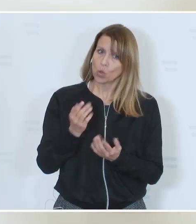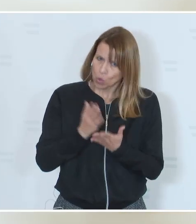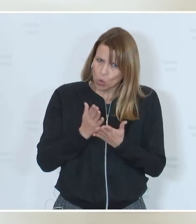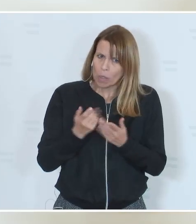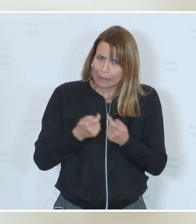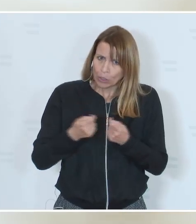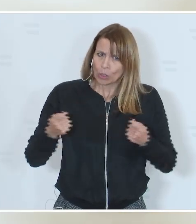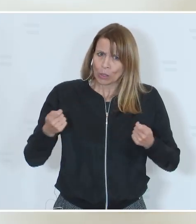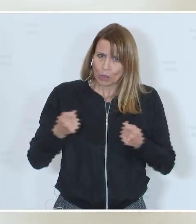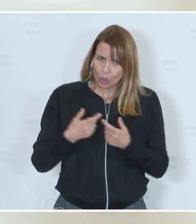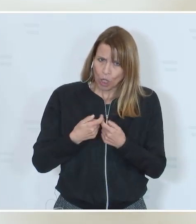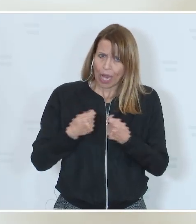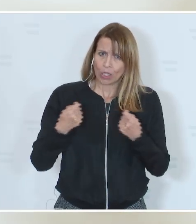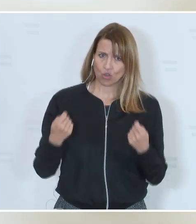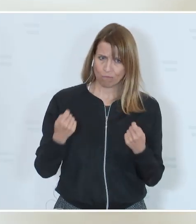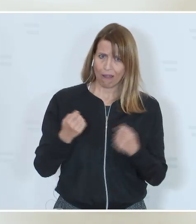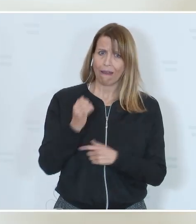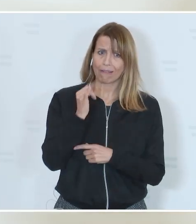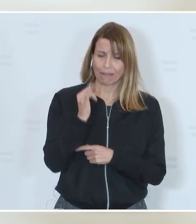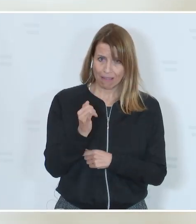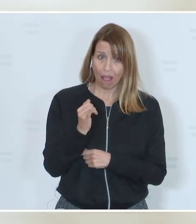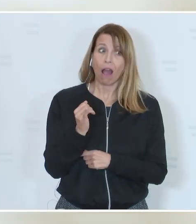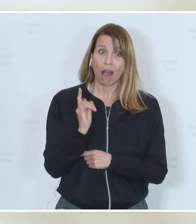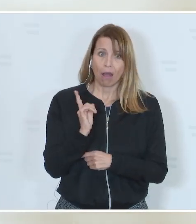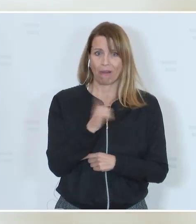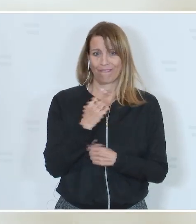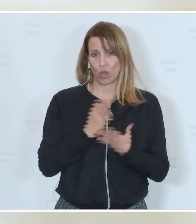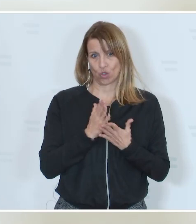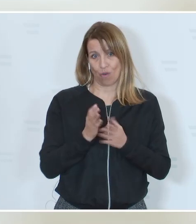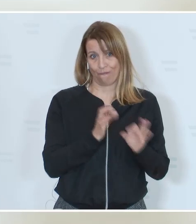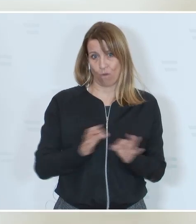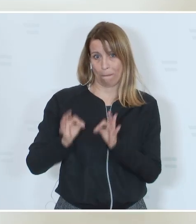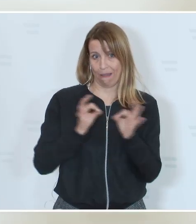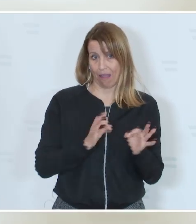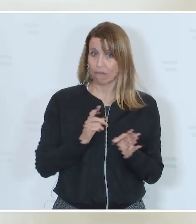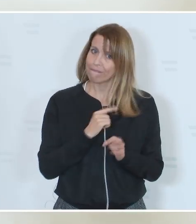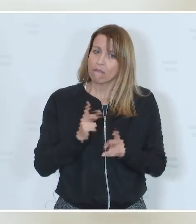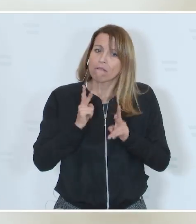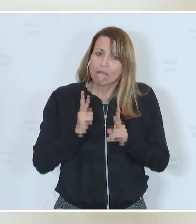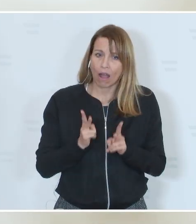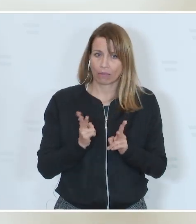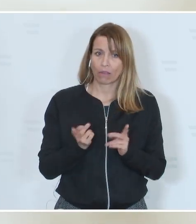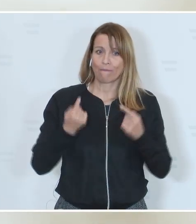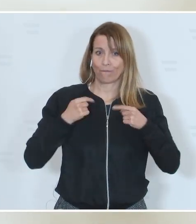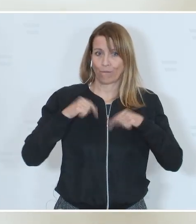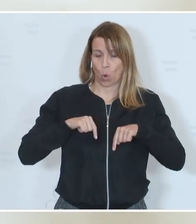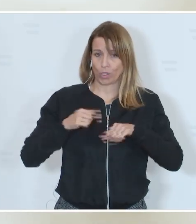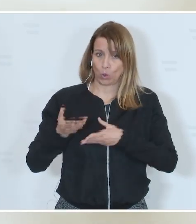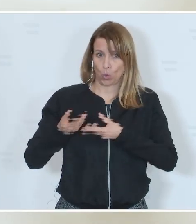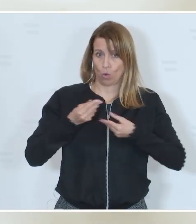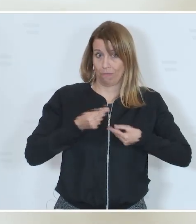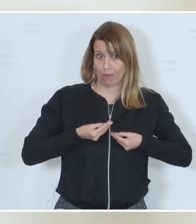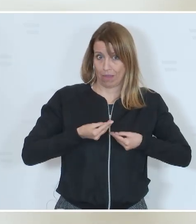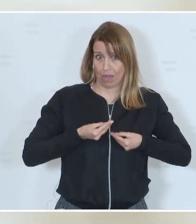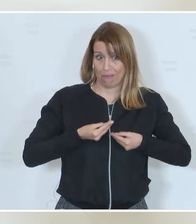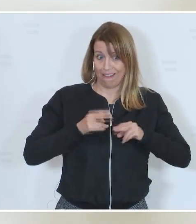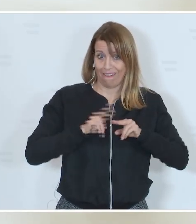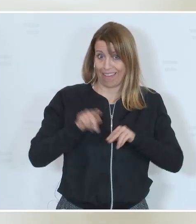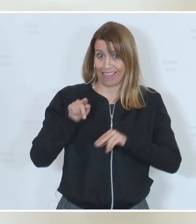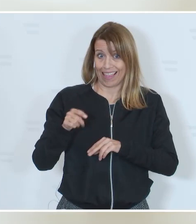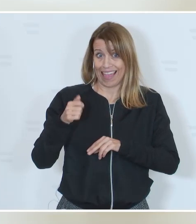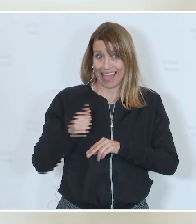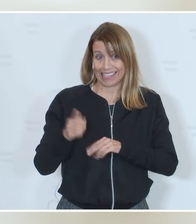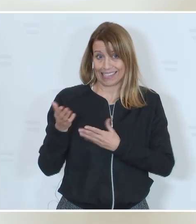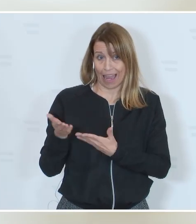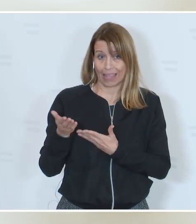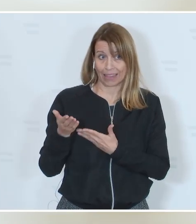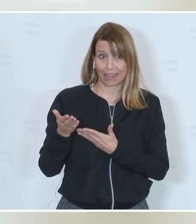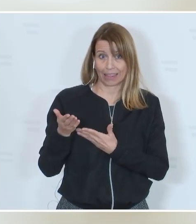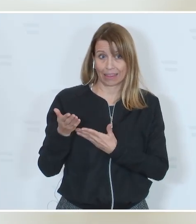Aber wir sind darauf vorbereitet, den Vorsitz zu übernehmen, sollte Estland die Kandidatur